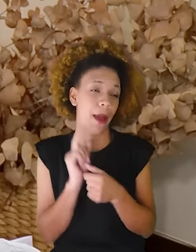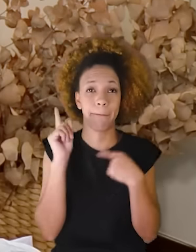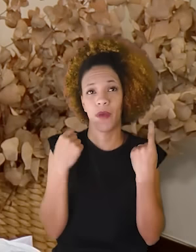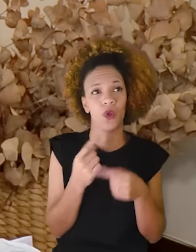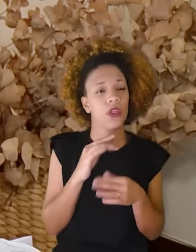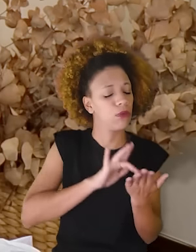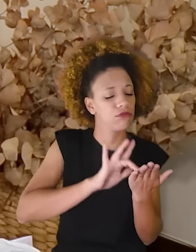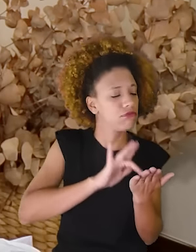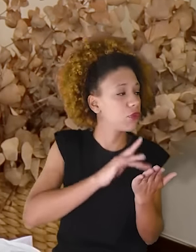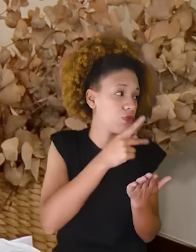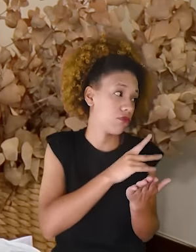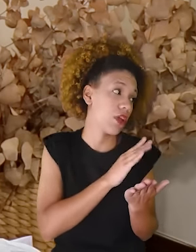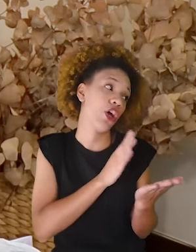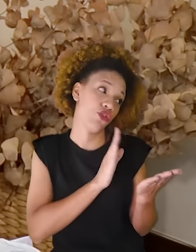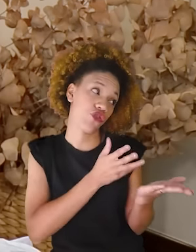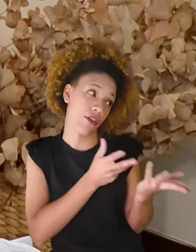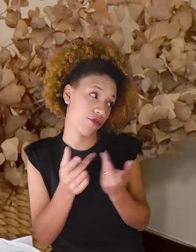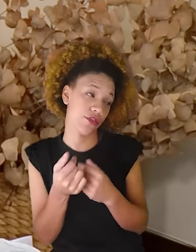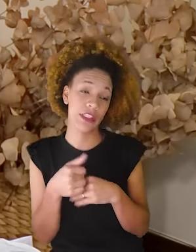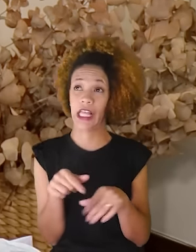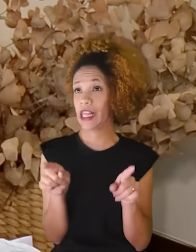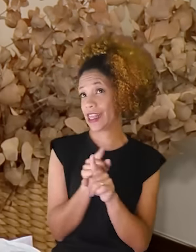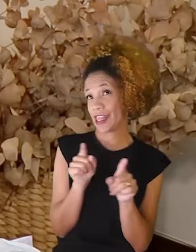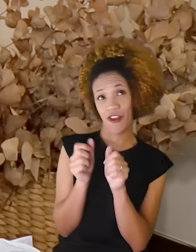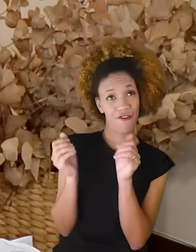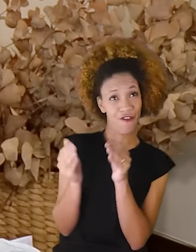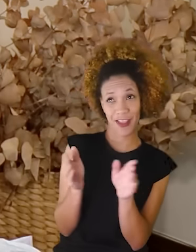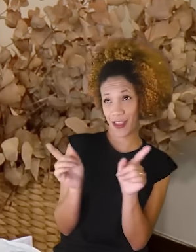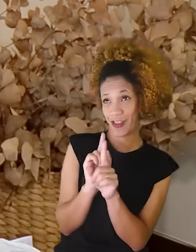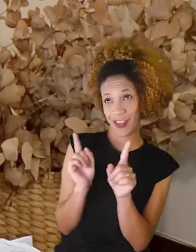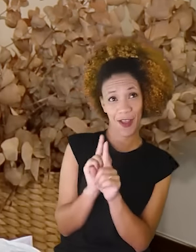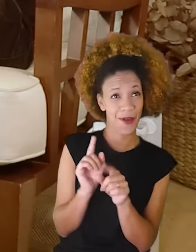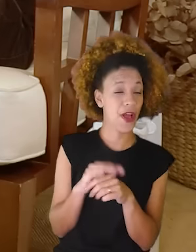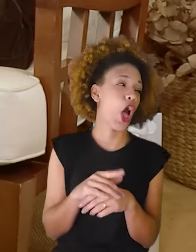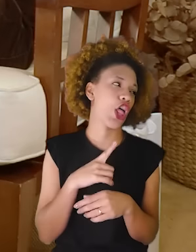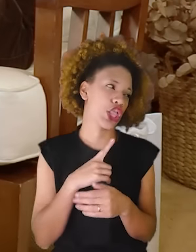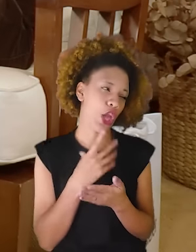eu entro no C Inclusive eu já te chamei pro web e você falou nem Cara eu tenho um áudio seu